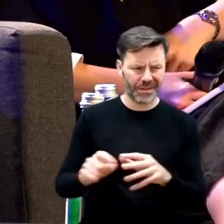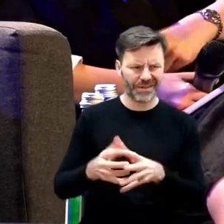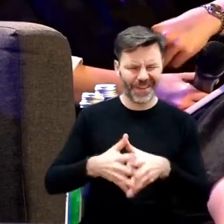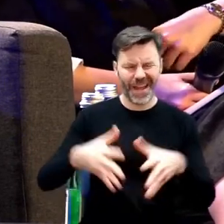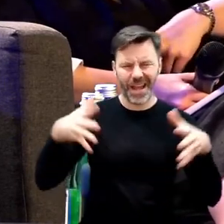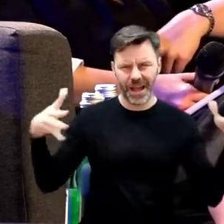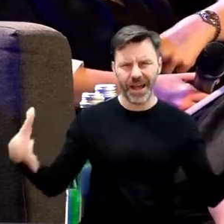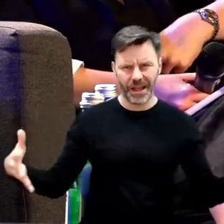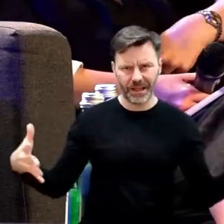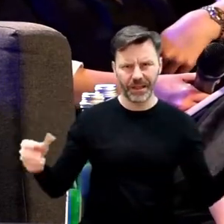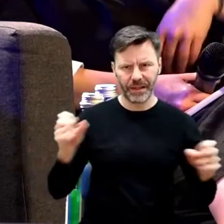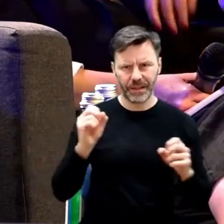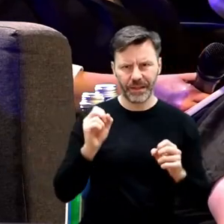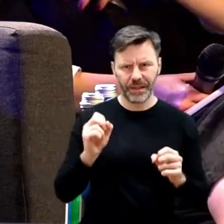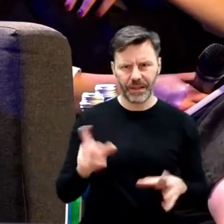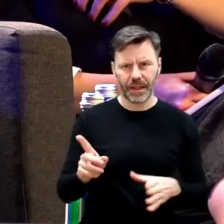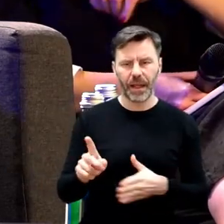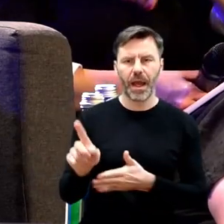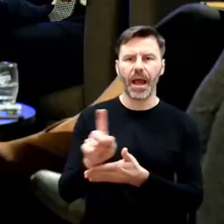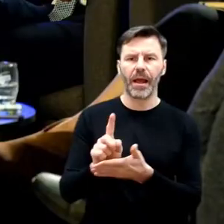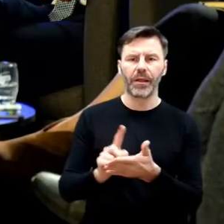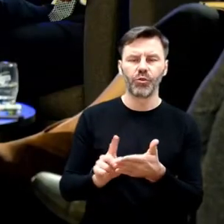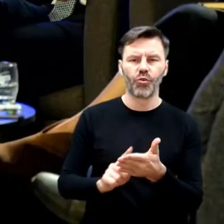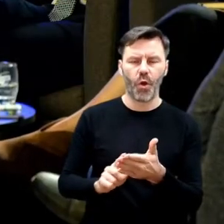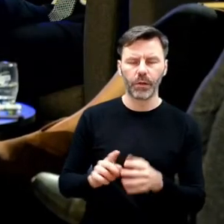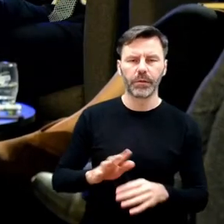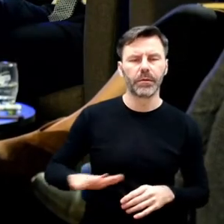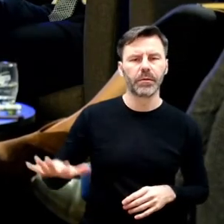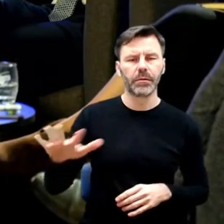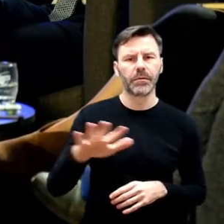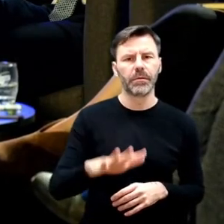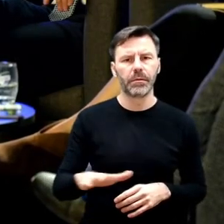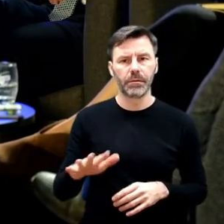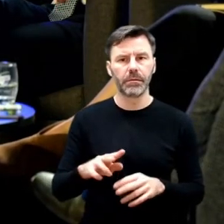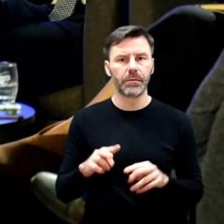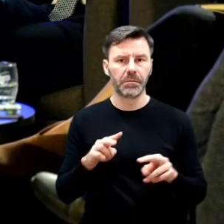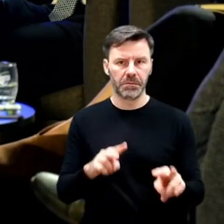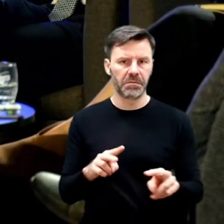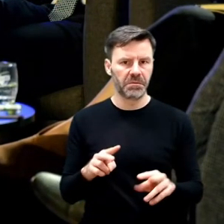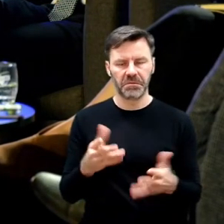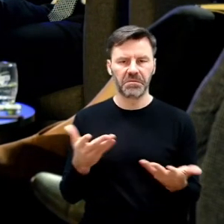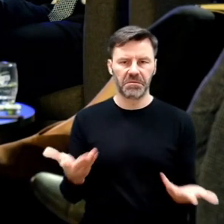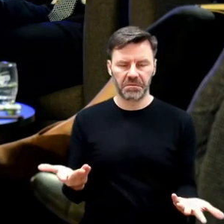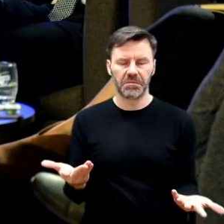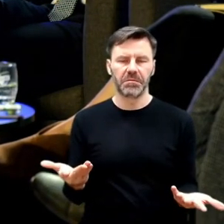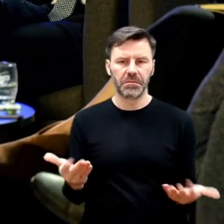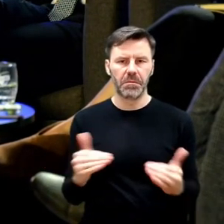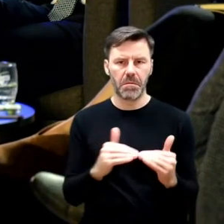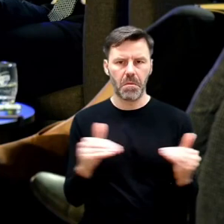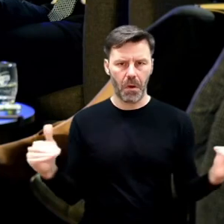taki poziom partycypacji jest absolutnie możliwy do uzyskania.